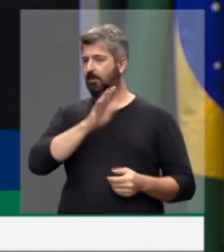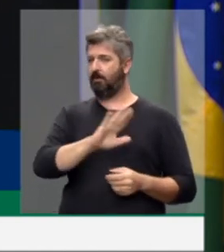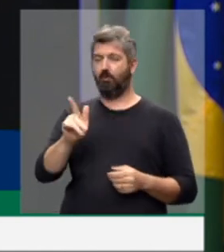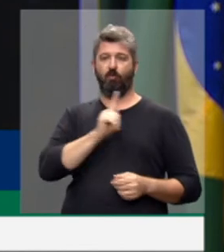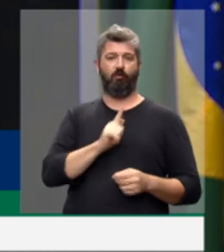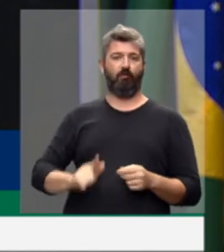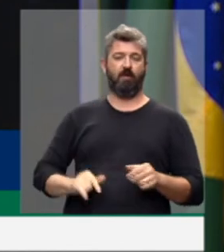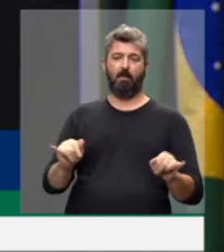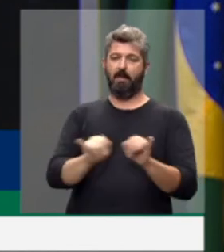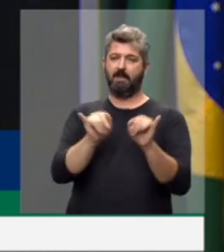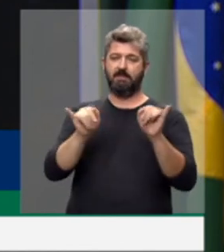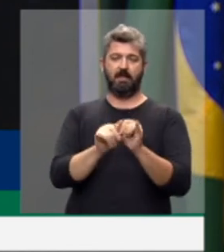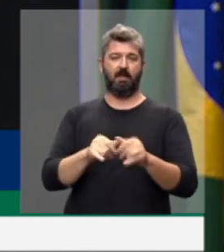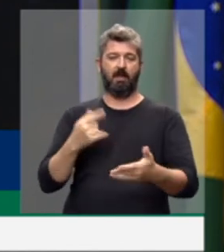AGORA MISTURAR ISSO COM ANGRA